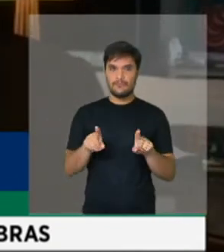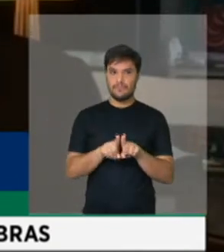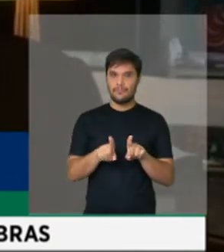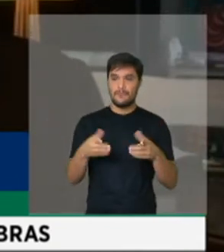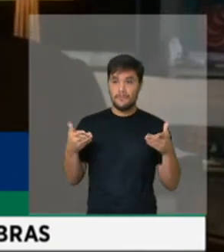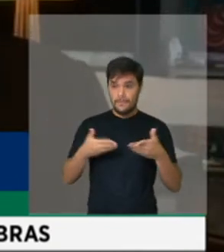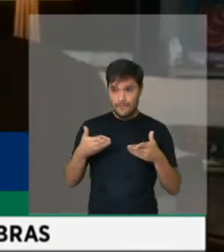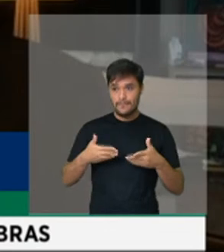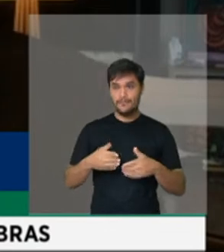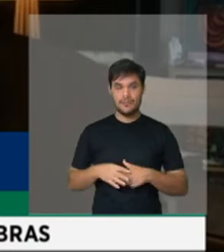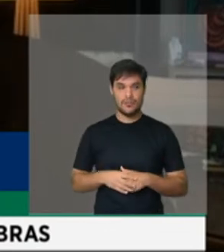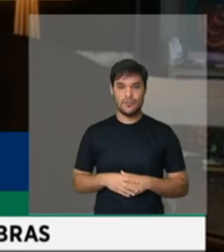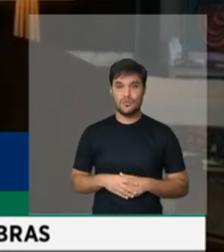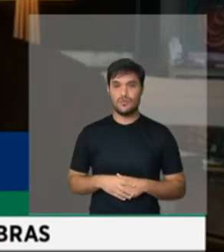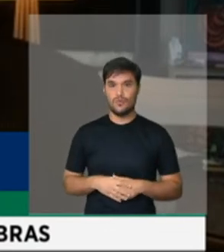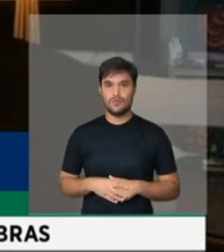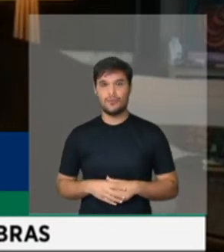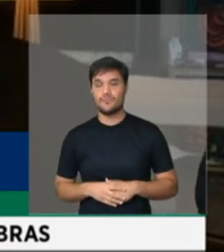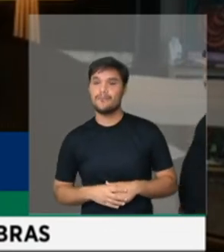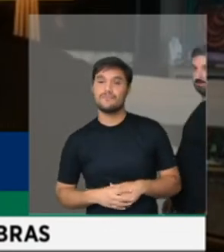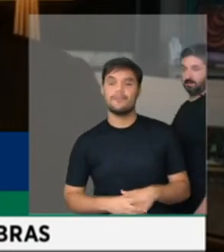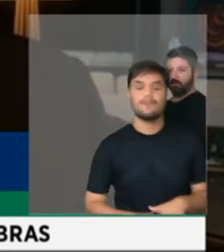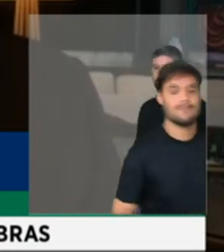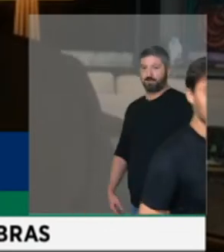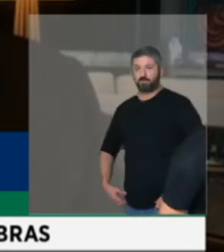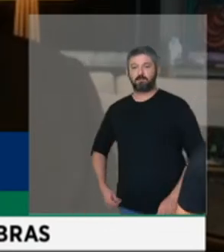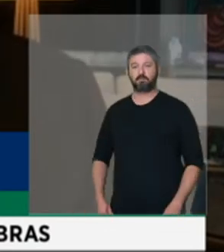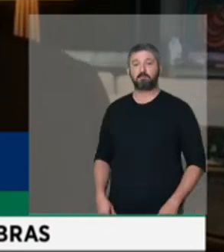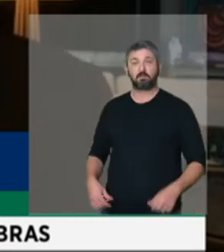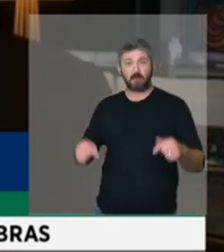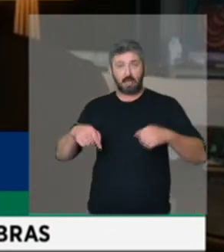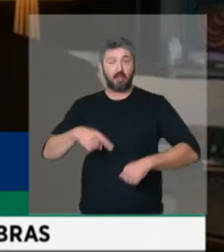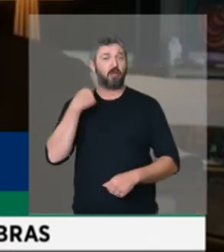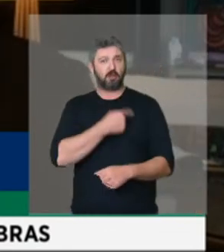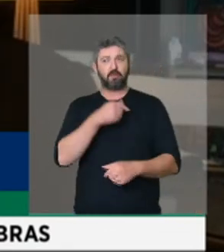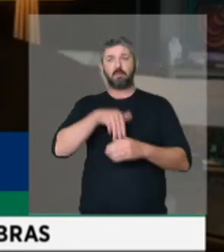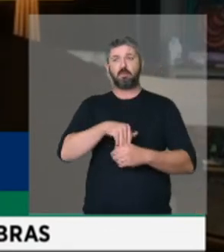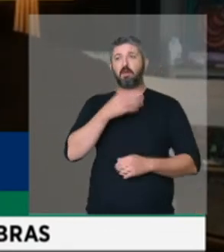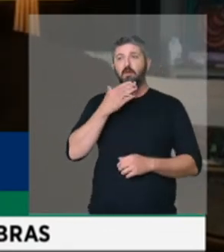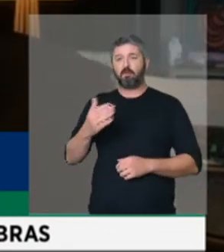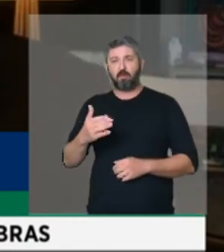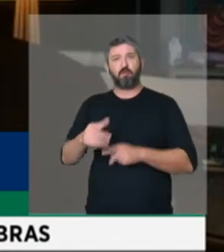QUE NOSSO PARTIDO É CONTRA OBVIAMENTE A PRIVATIZAÇÃO DA ELETROBRAS, ESTAREMOS AQUI VOTANDO A FAVOR DO POVO